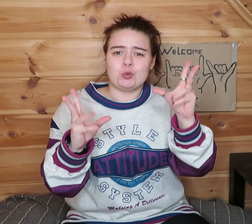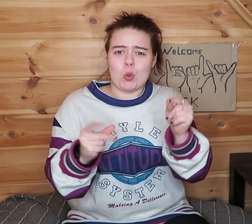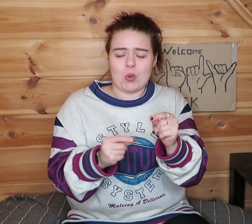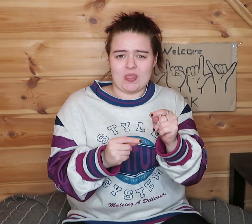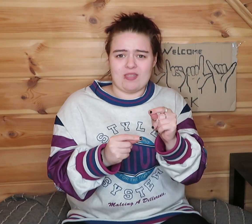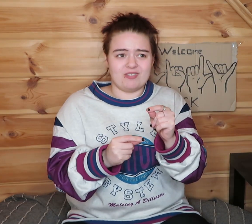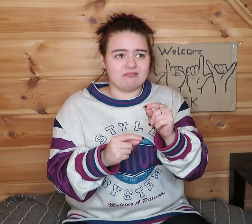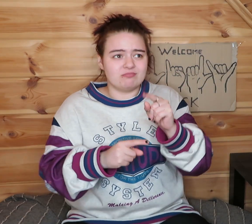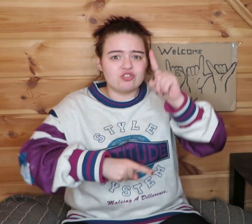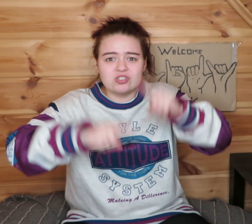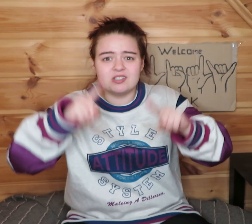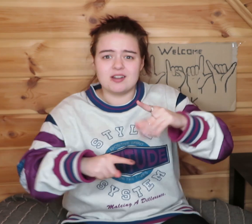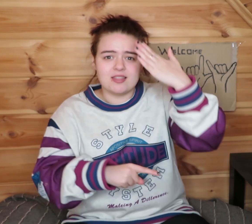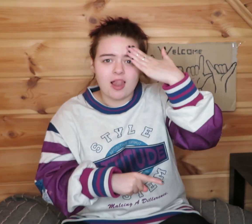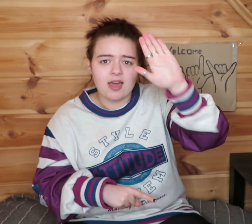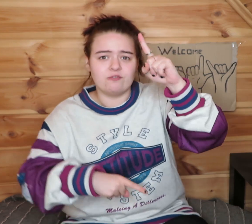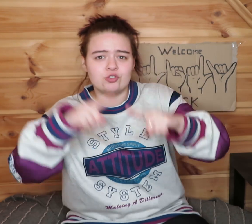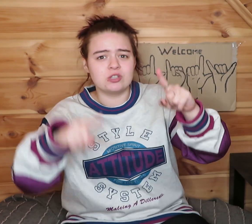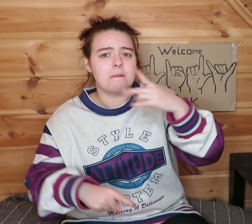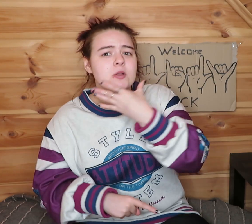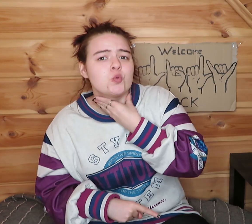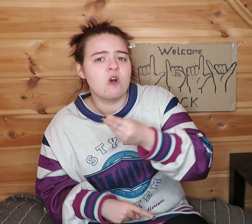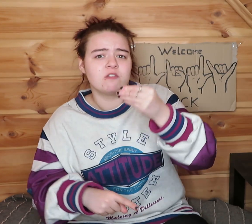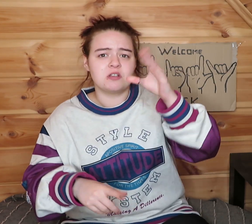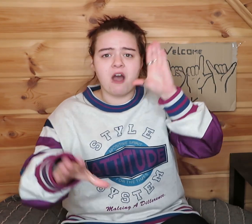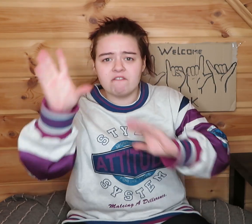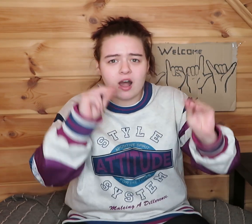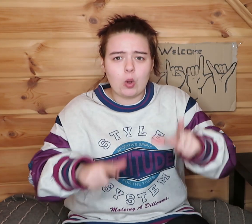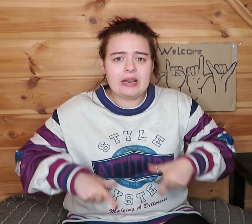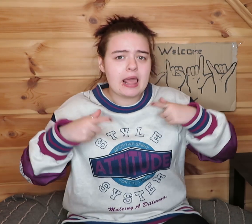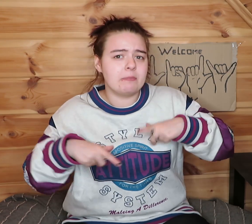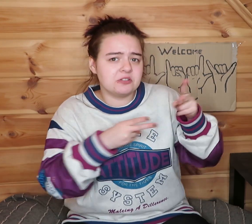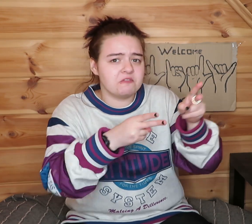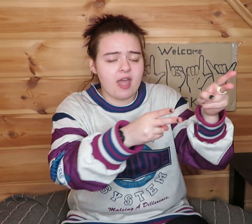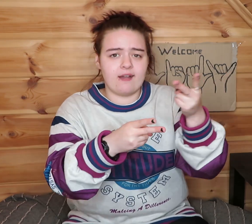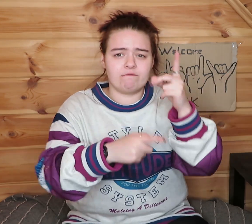Das ist schön. Wir alle haben verschiedene Talente, Bedürfnisse, Erfahrungen und Lebenswege.